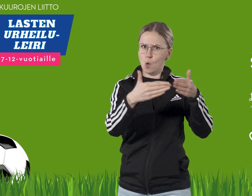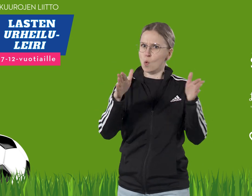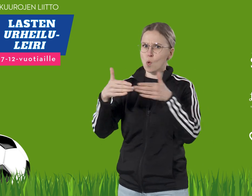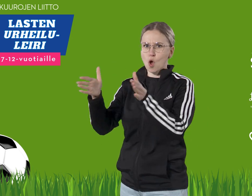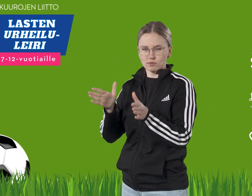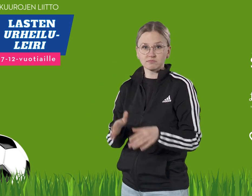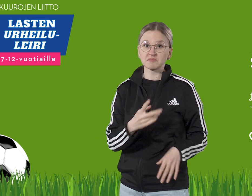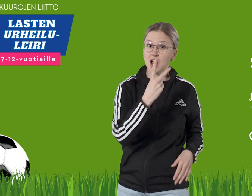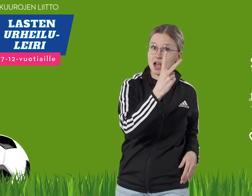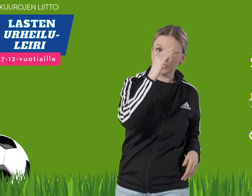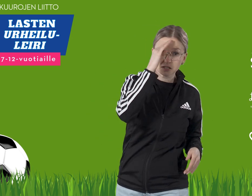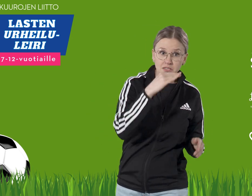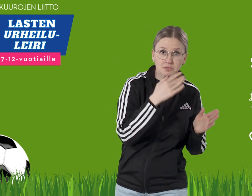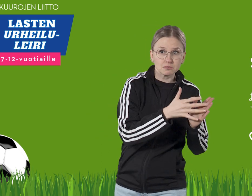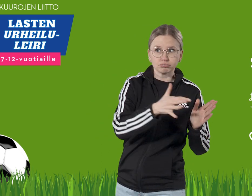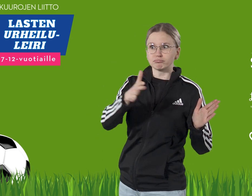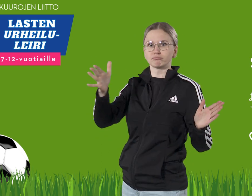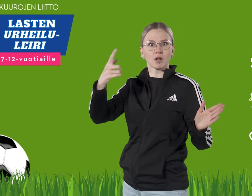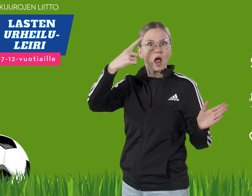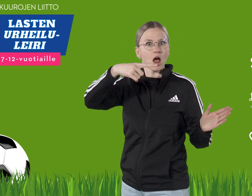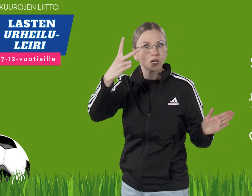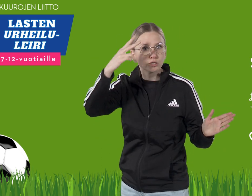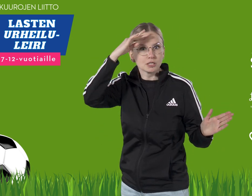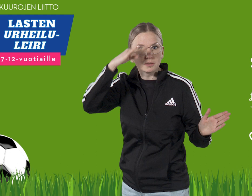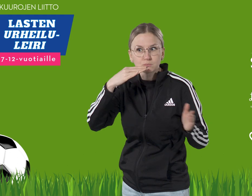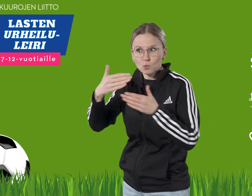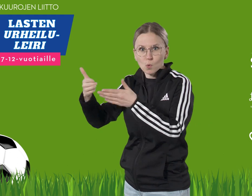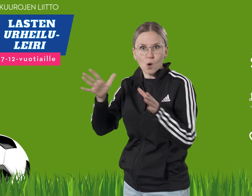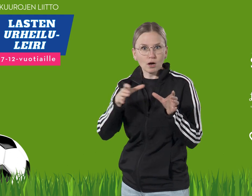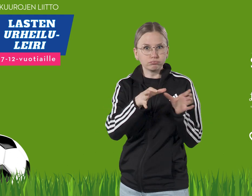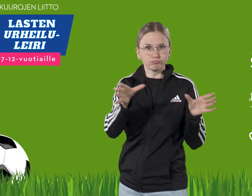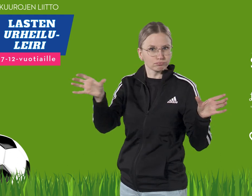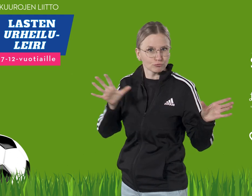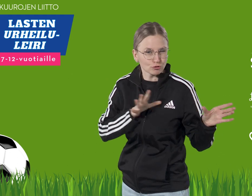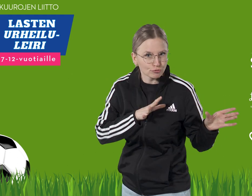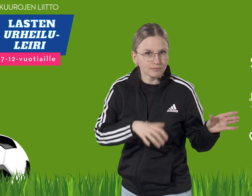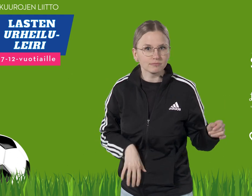Huonekoko vaihtelee 2 hengen huoneista 12 hengen solu- ja ryhmähuoneisiin.